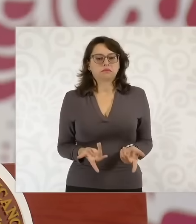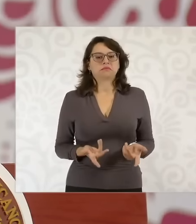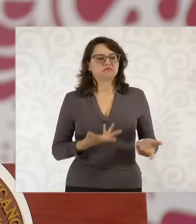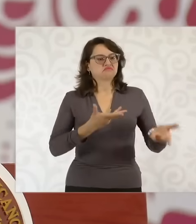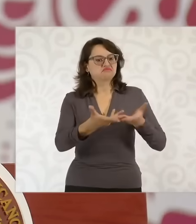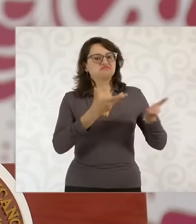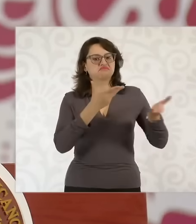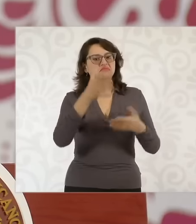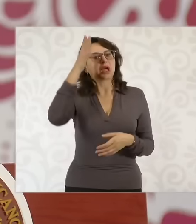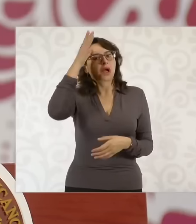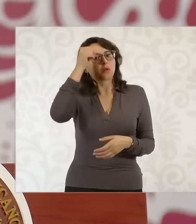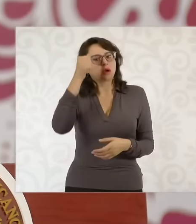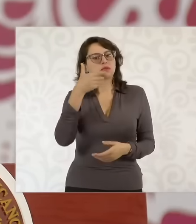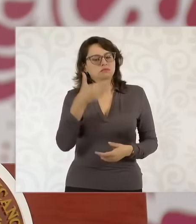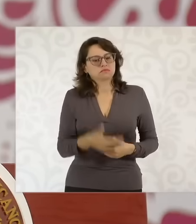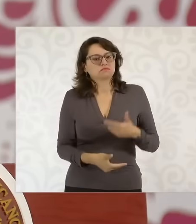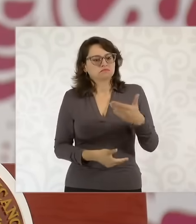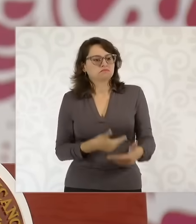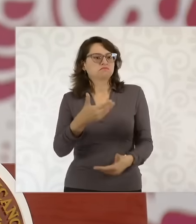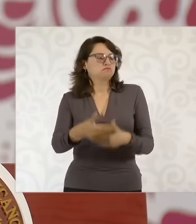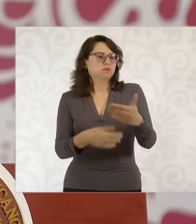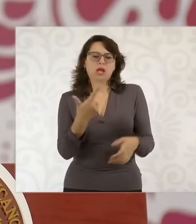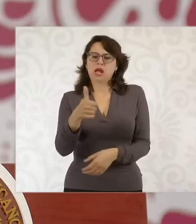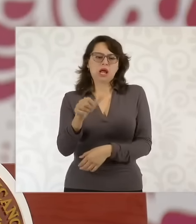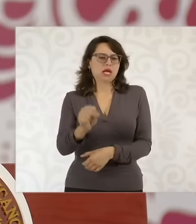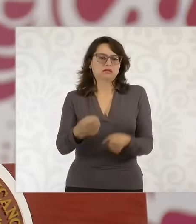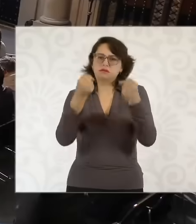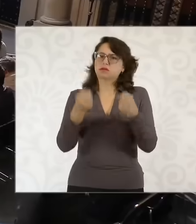con ellos que han permitido llegar a que el suministro esté completamente garantizado.